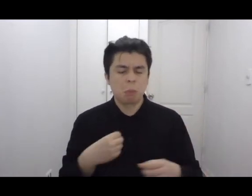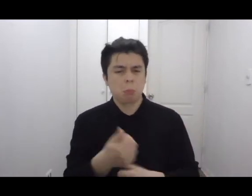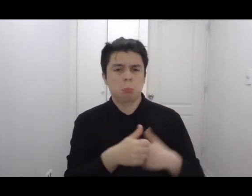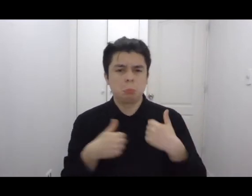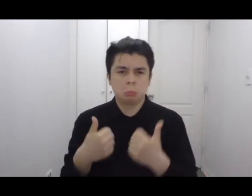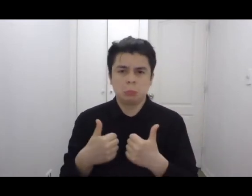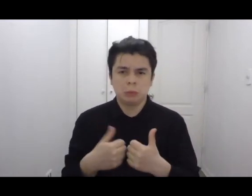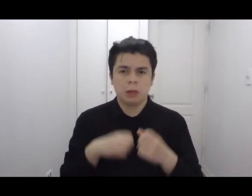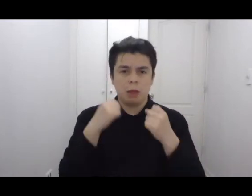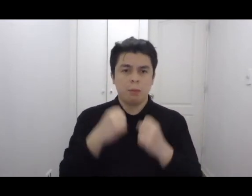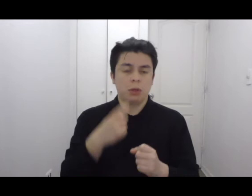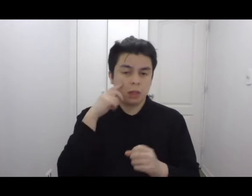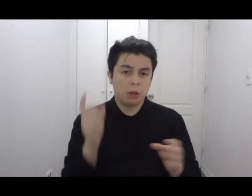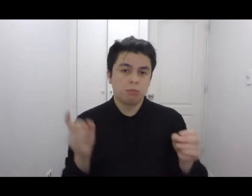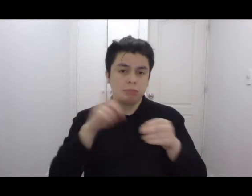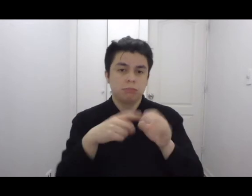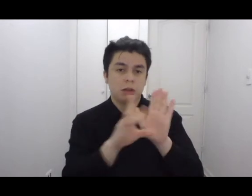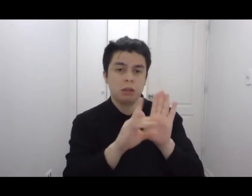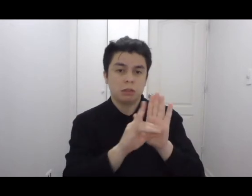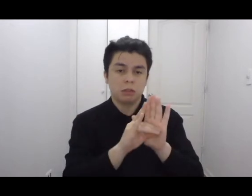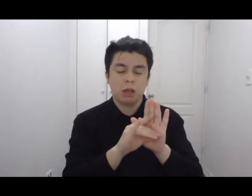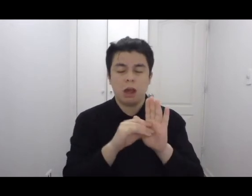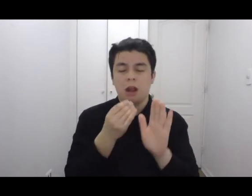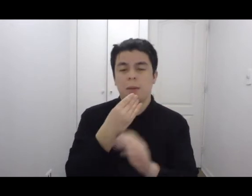completa, actividades hartas cosas, pueden seguir la cuenta de instagram también en la cuenta